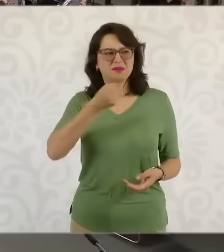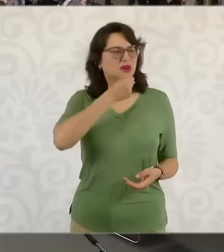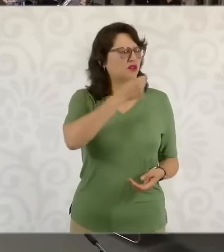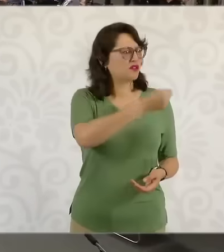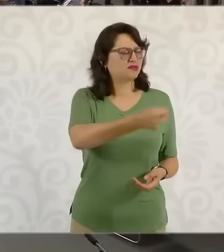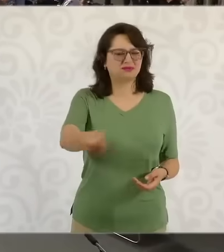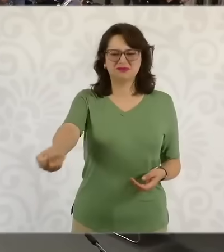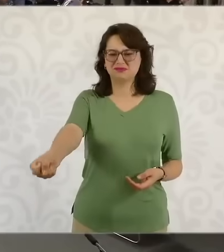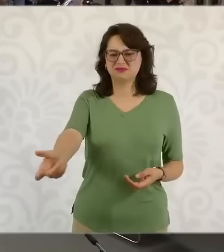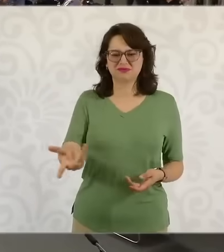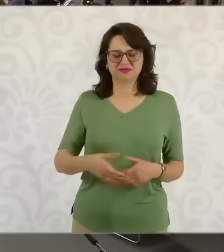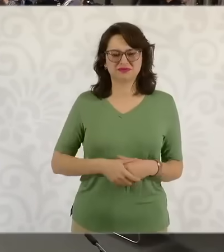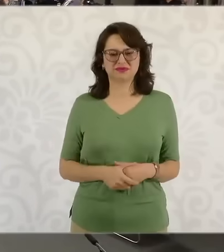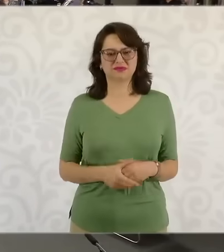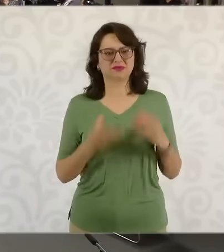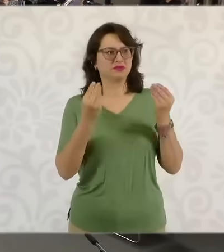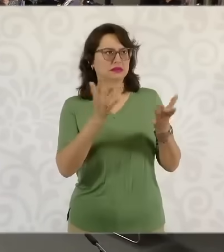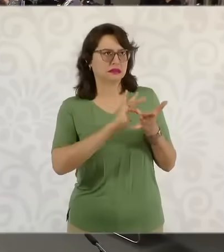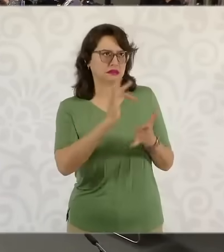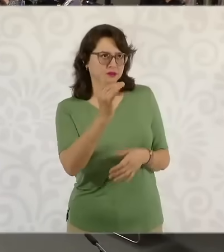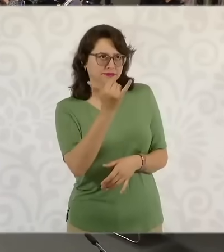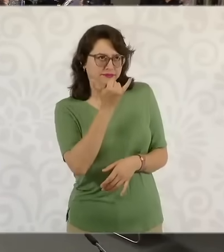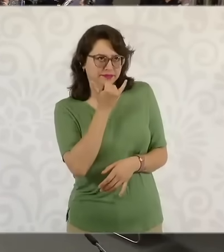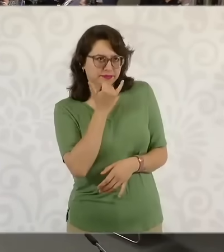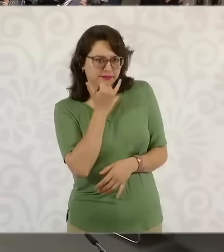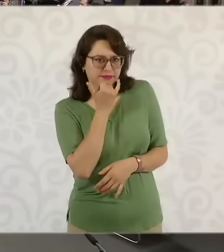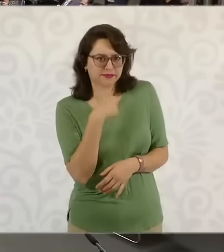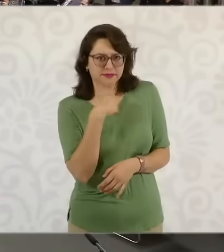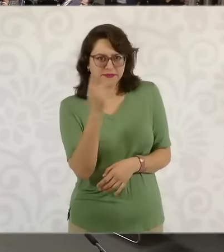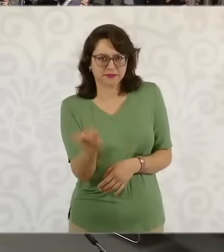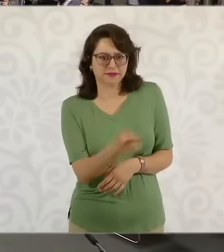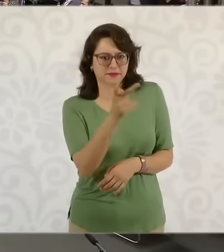pregunta muchas gracias disculpe solamente para consultarle si en la reunión de mañana de